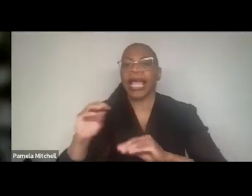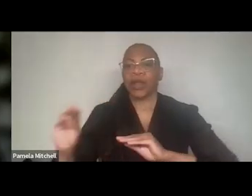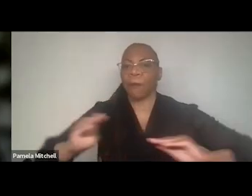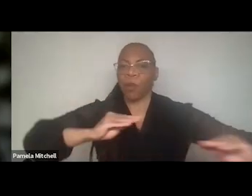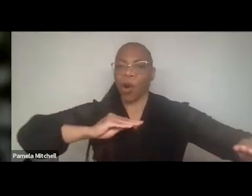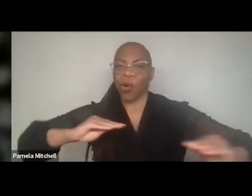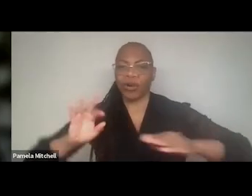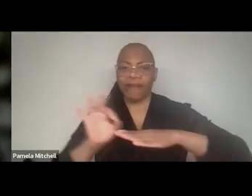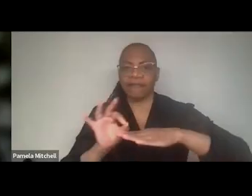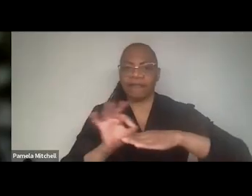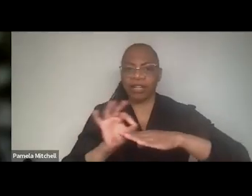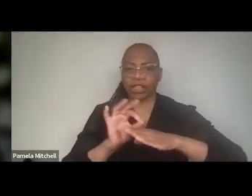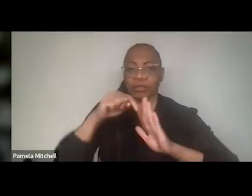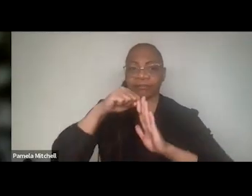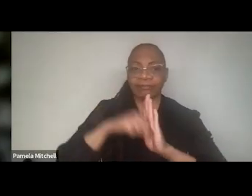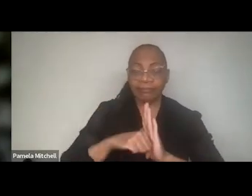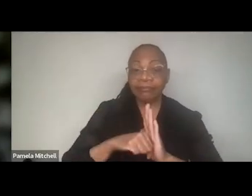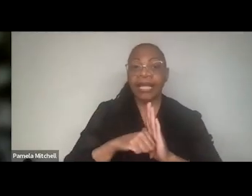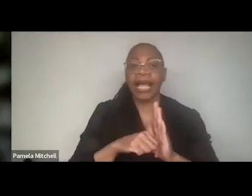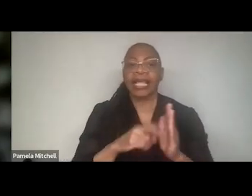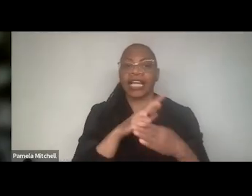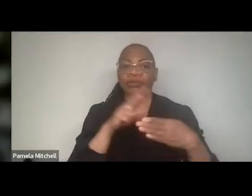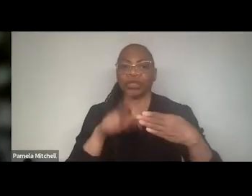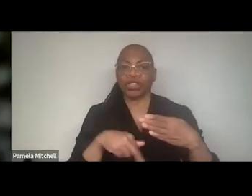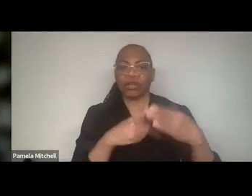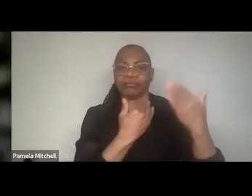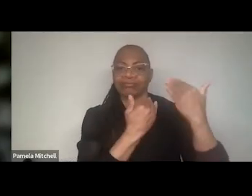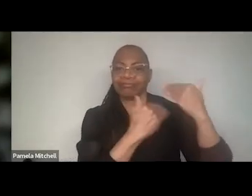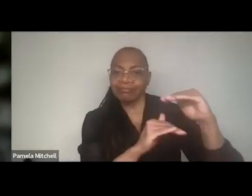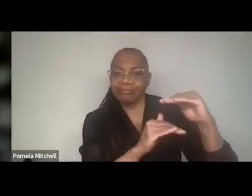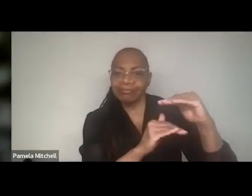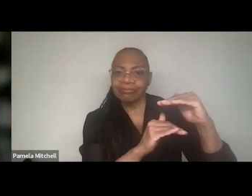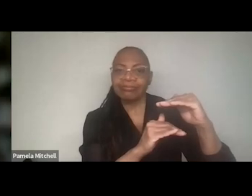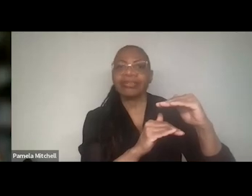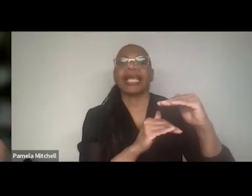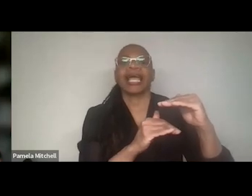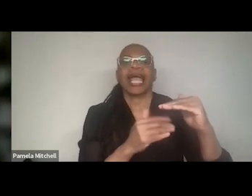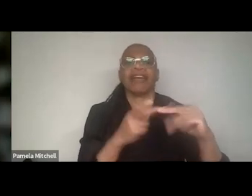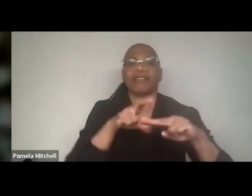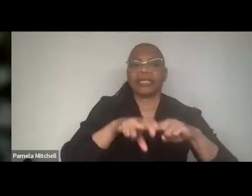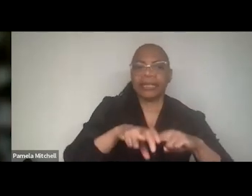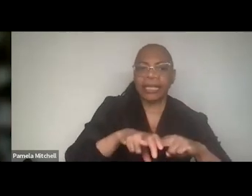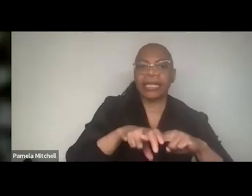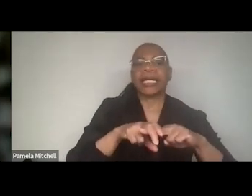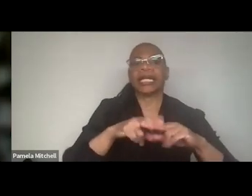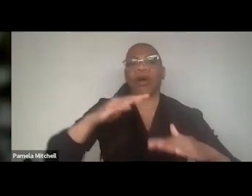lo que resulta en una limitación extrema y la capacidad de levantarse desde una posición sentada, equilibrio, uso de las extremidades superiores